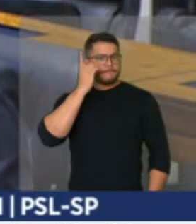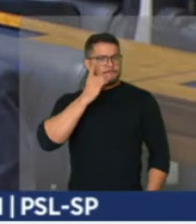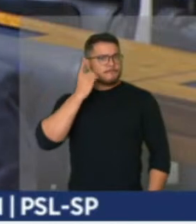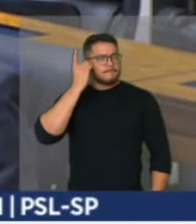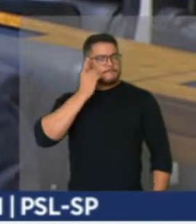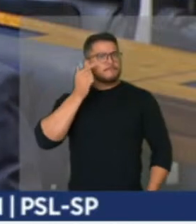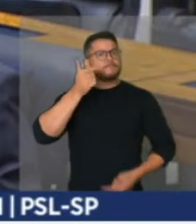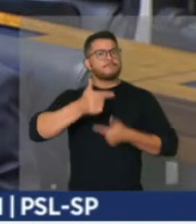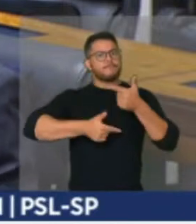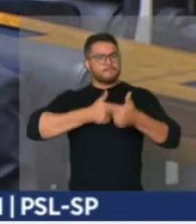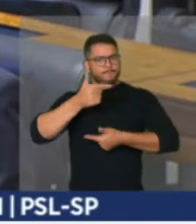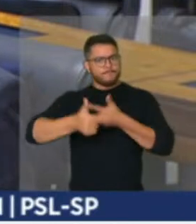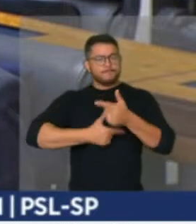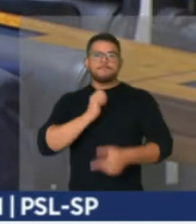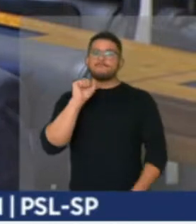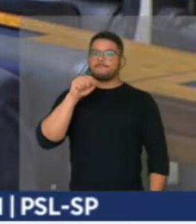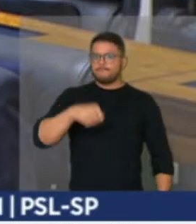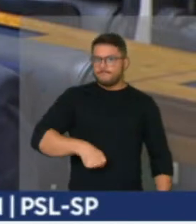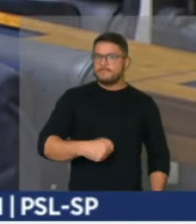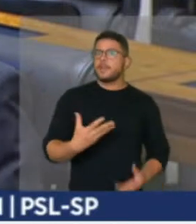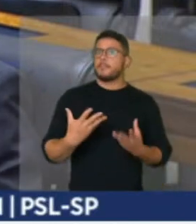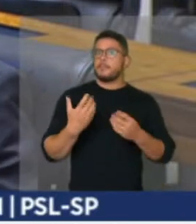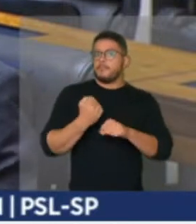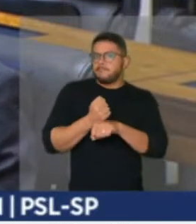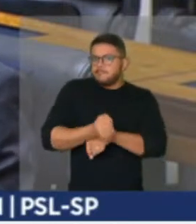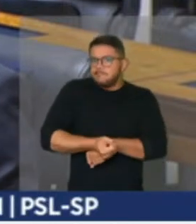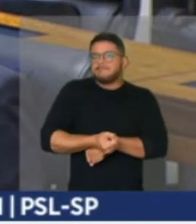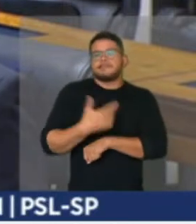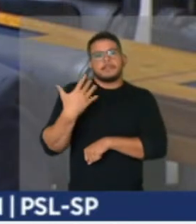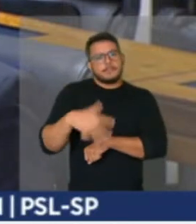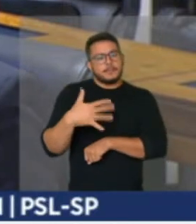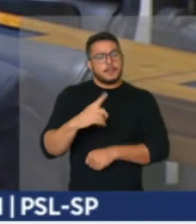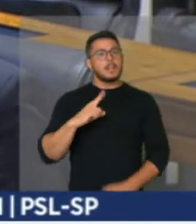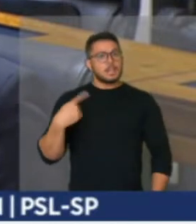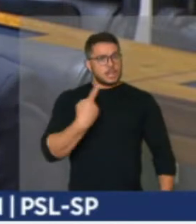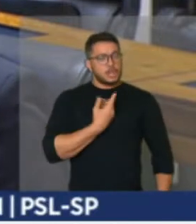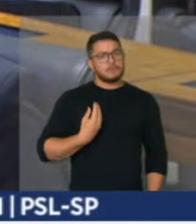ESTAREMOS AQUI NA QUARTA-FEIRA QUE VEM OU NA DATA QUE FOR